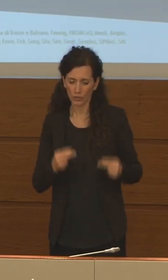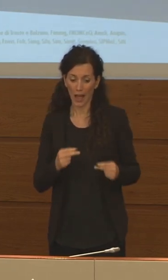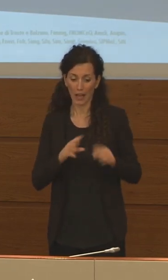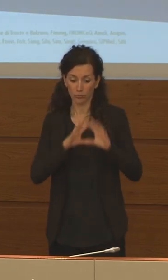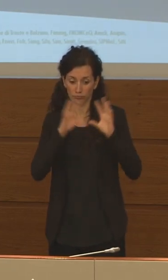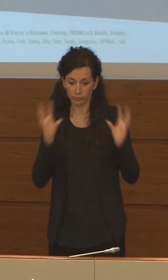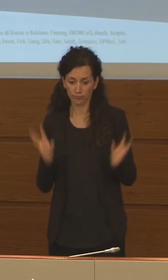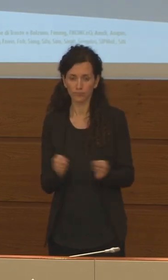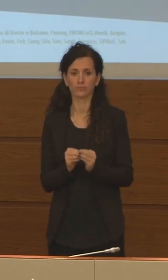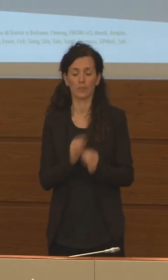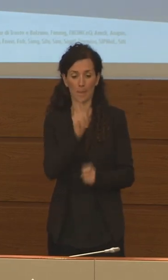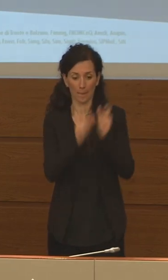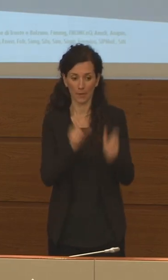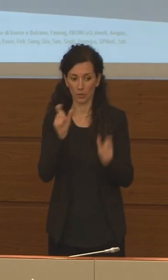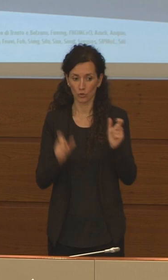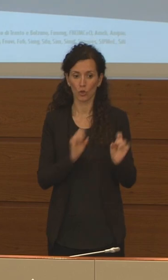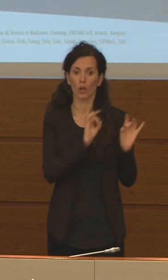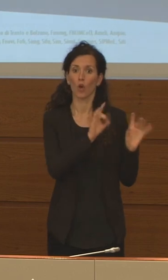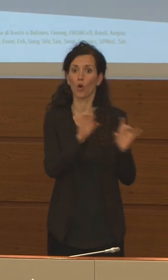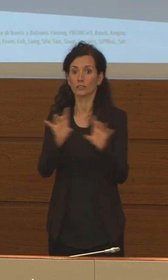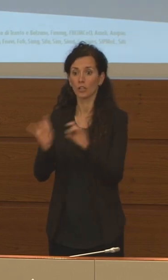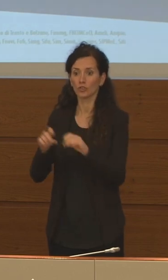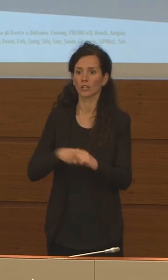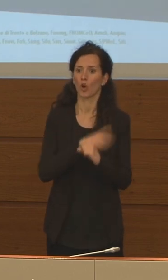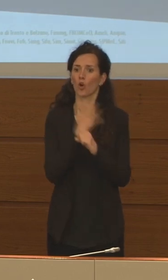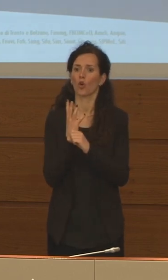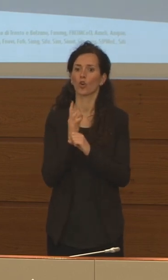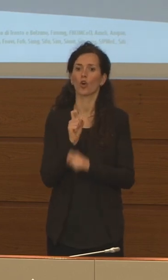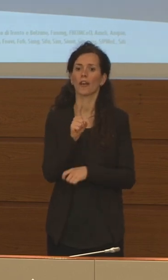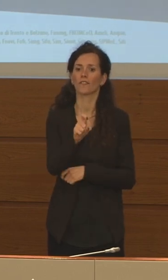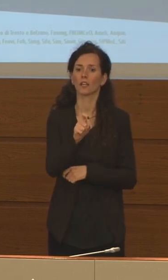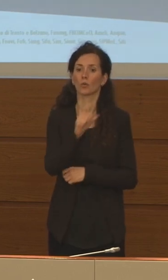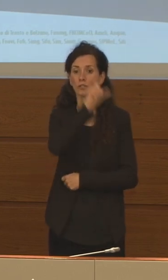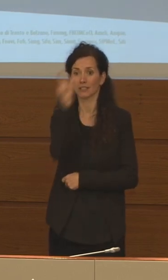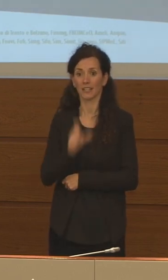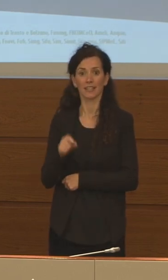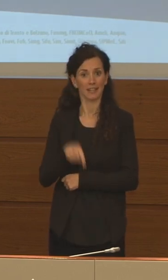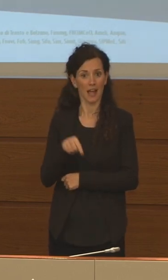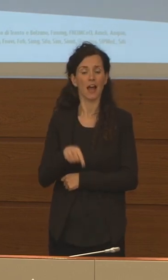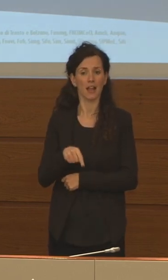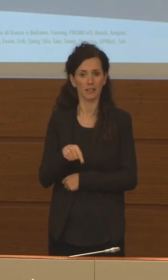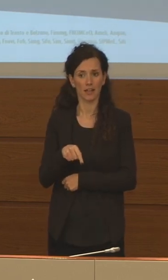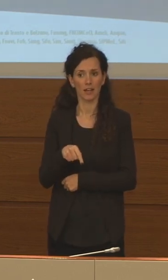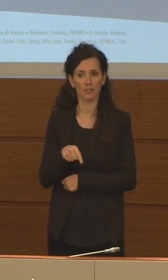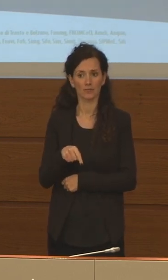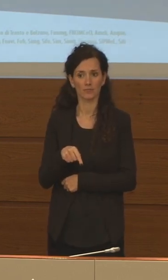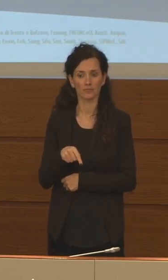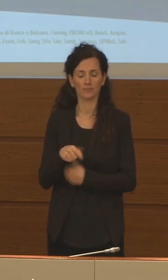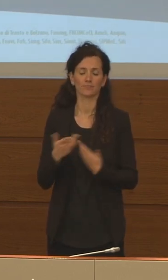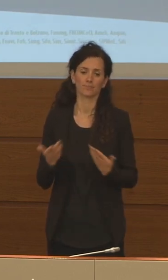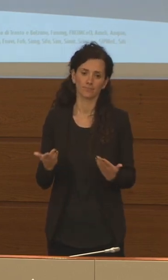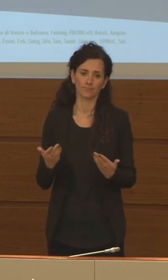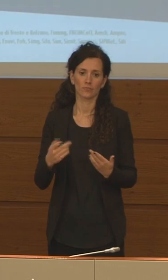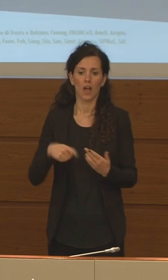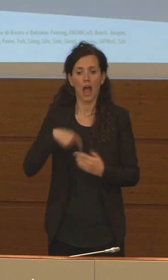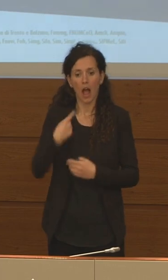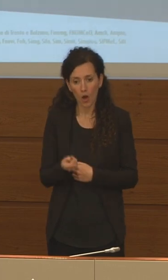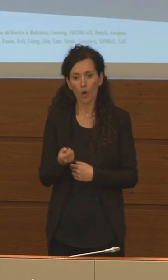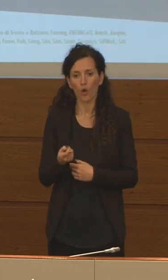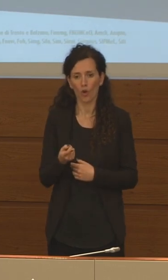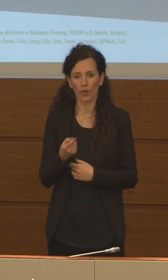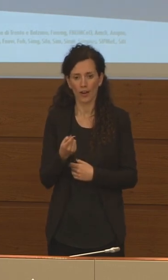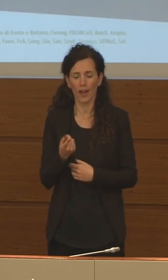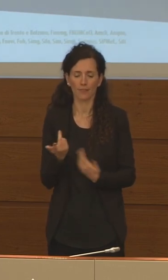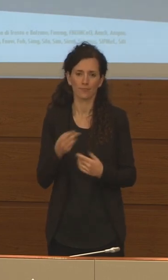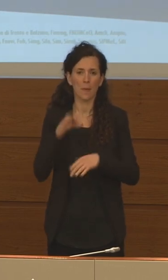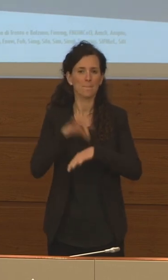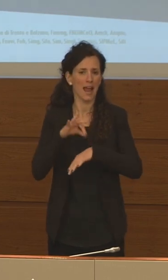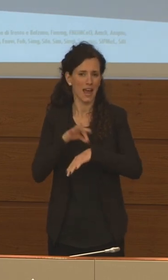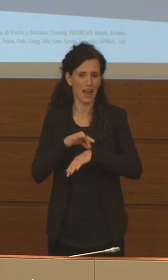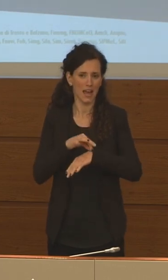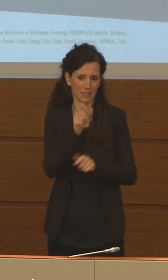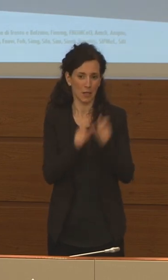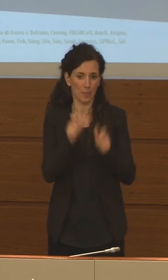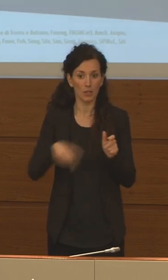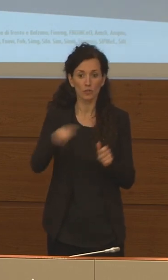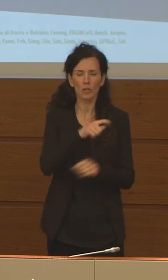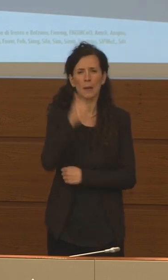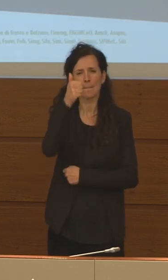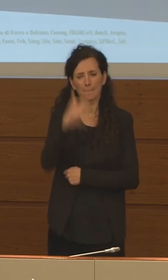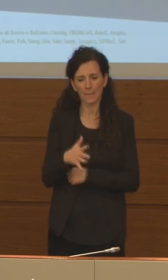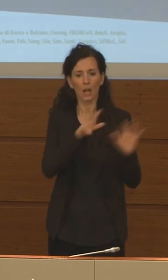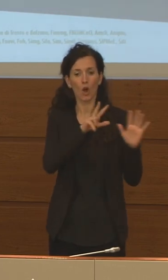contagiate da coronavirus nel nostro Paese e quindi ancora malati è di 1835